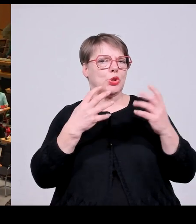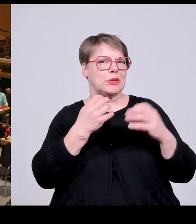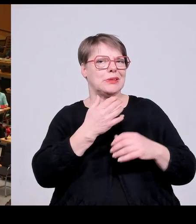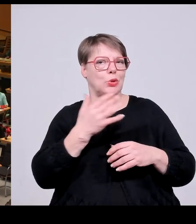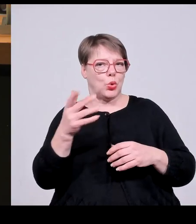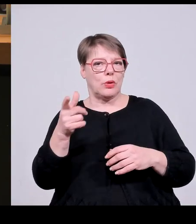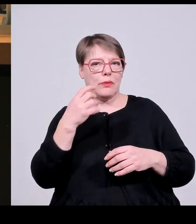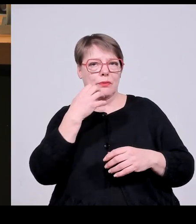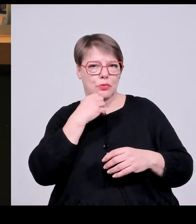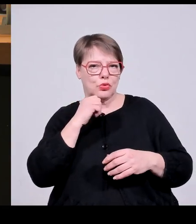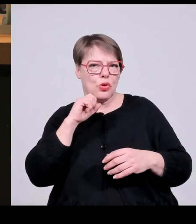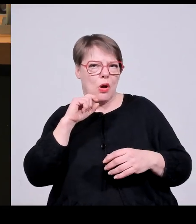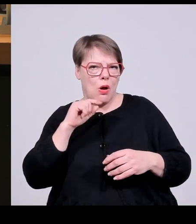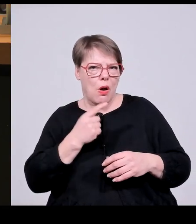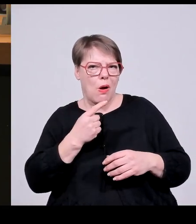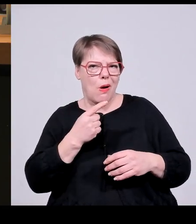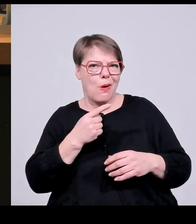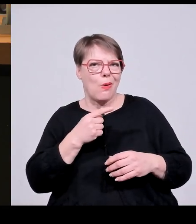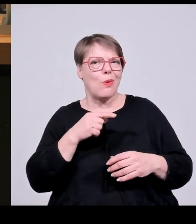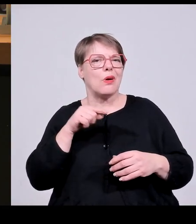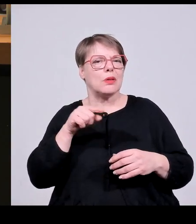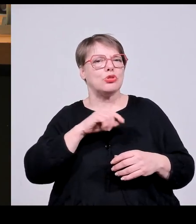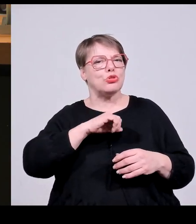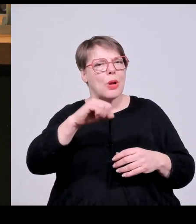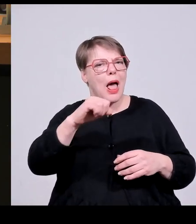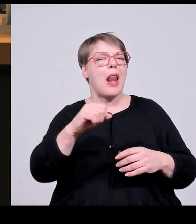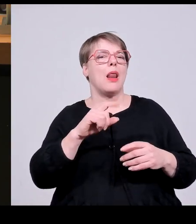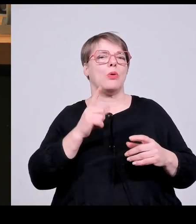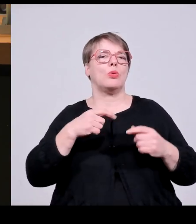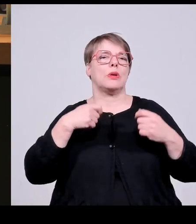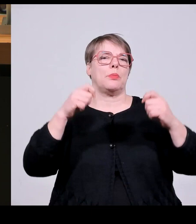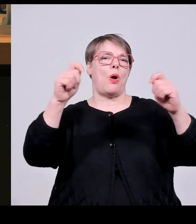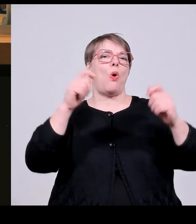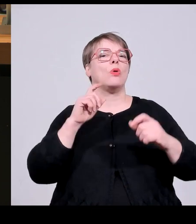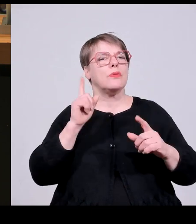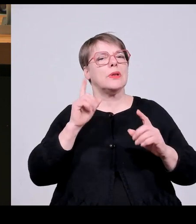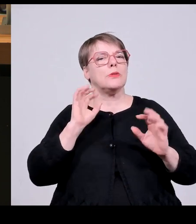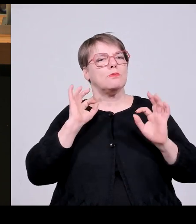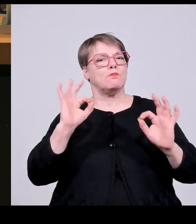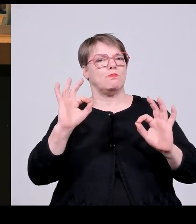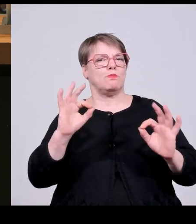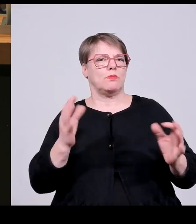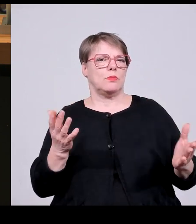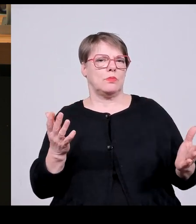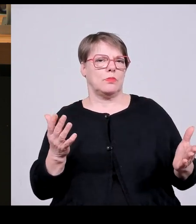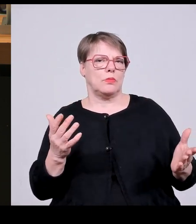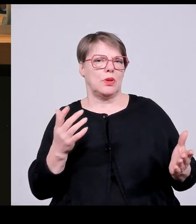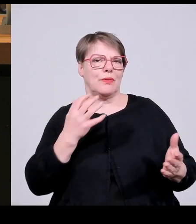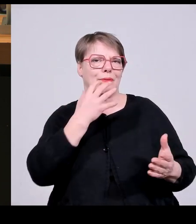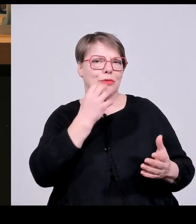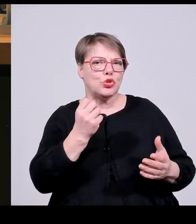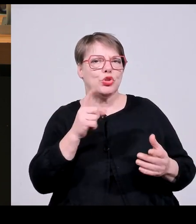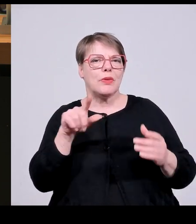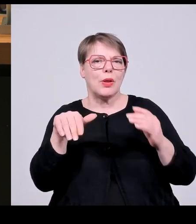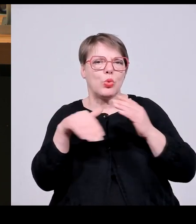Und Sie stellen weiter fest in Ihrem Antrag, dass das mit den Baukapazitäten schwierig ist. Und natürlich wissen wir alle,